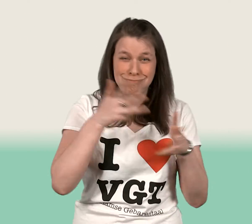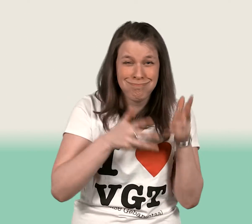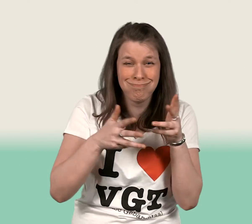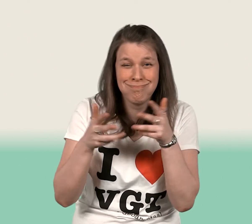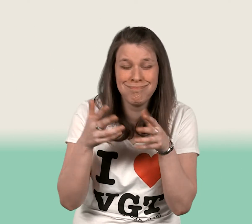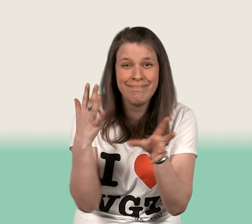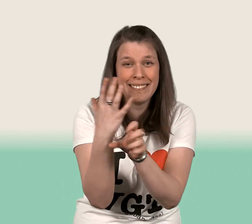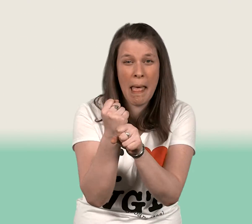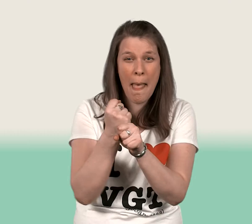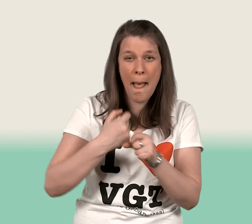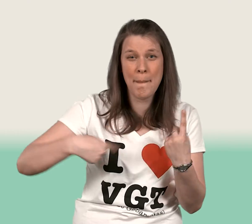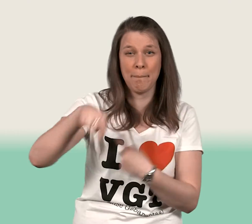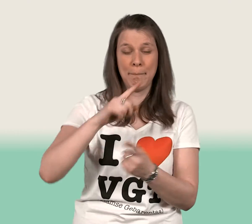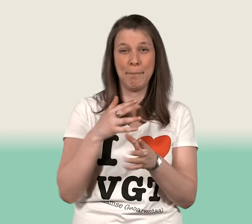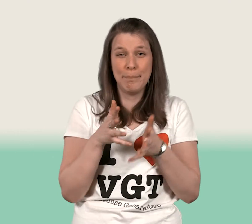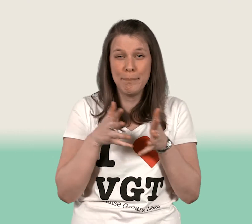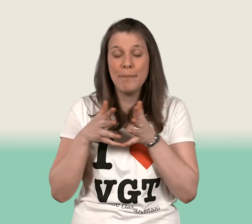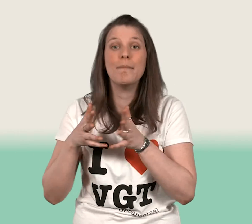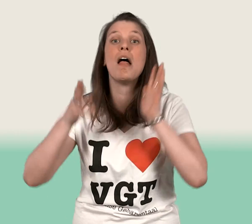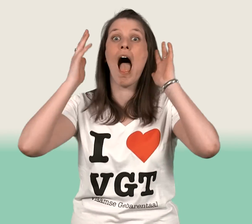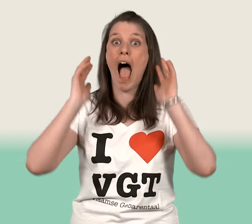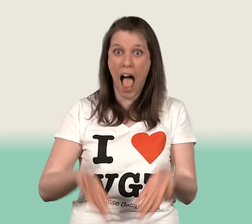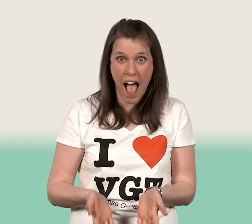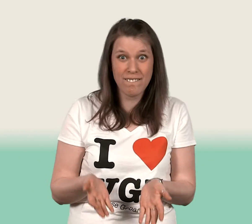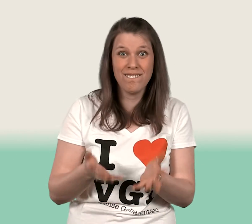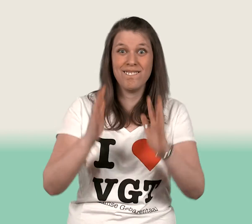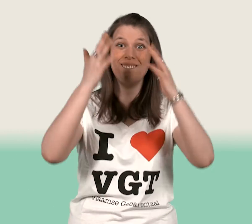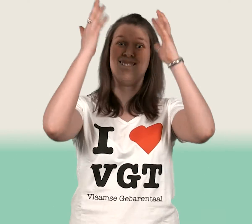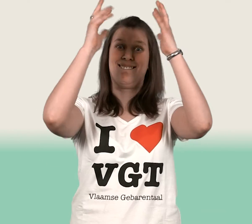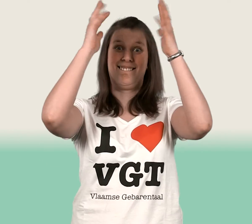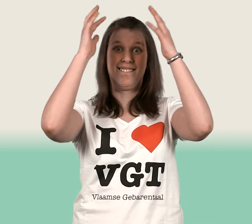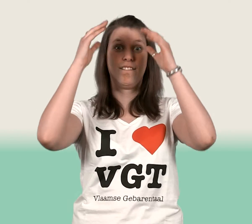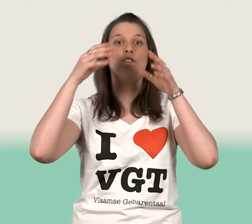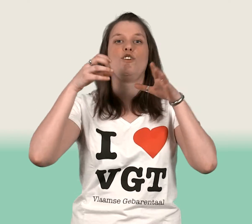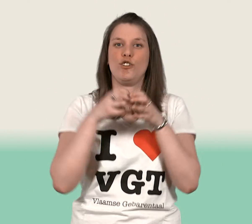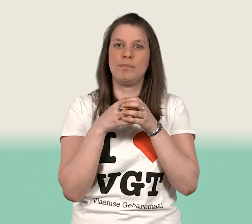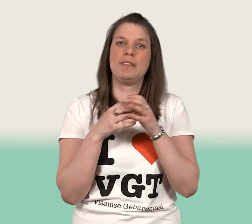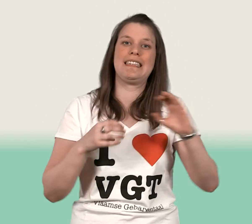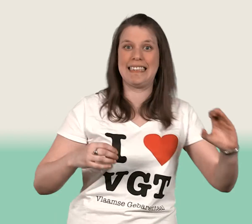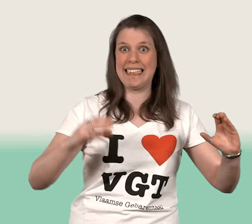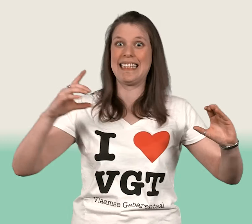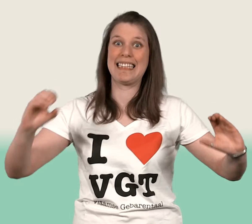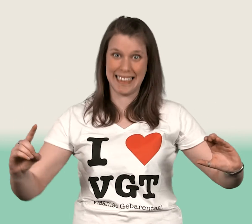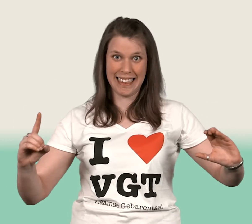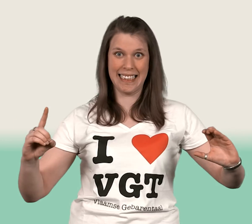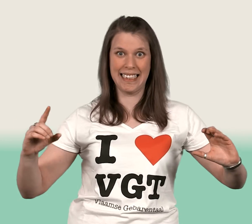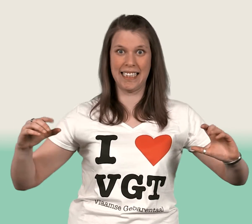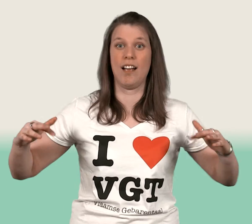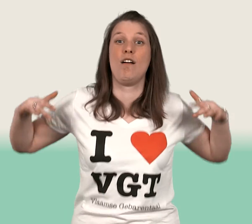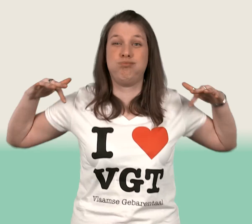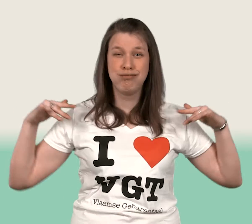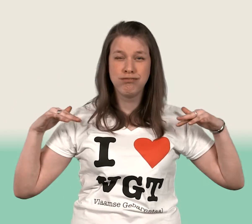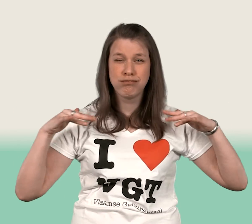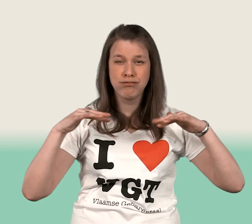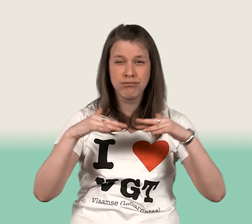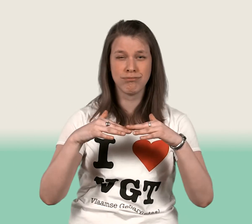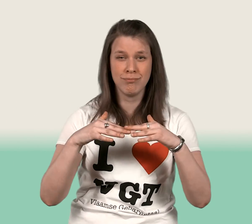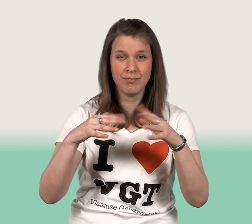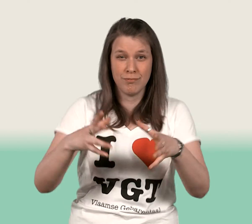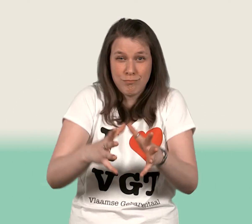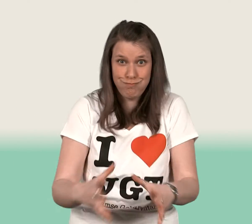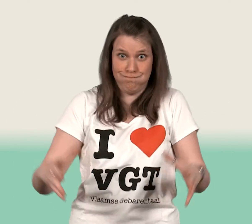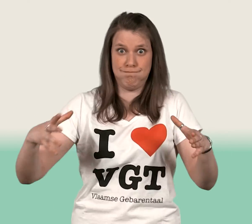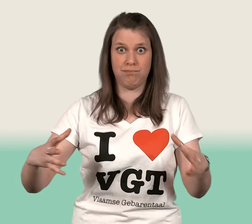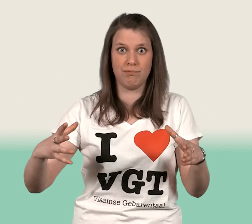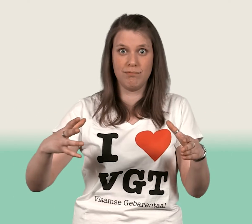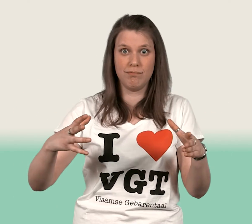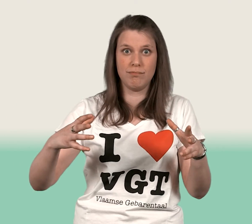Dan doen we het gebarenliedje opnieuw. Daarna mogen de deelnemers van ingangen C en D komen, na het applaus.